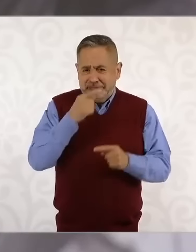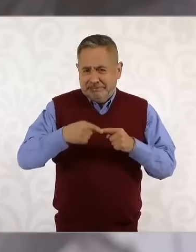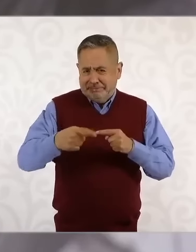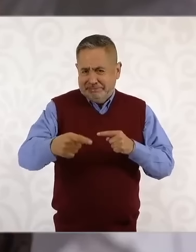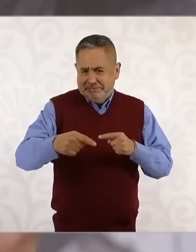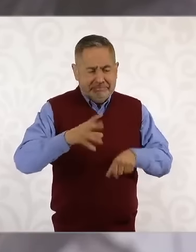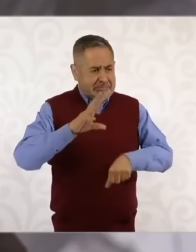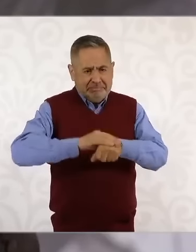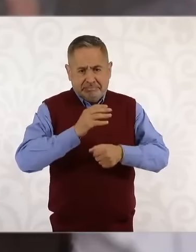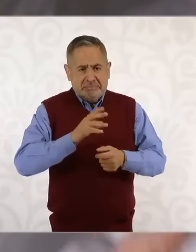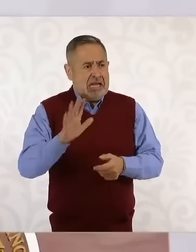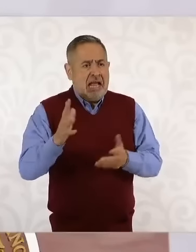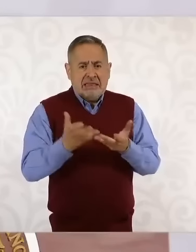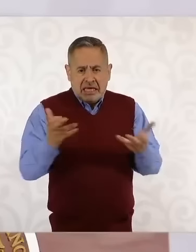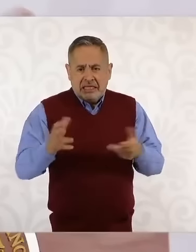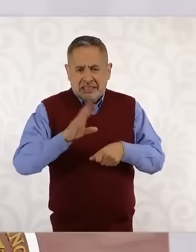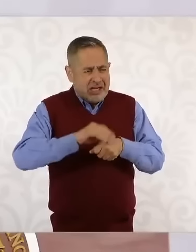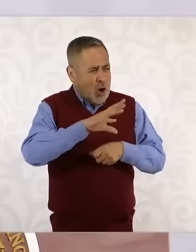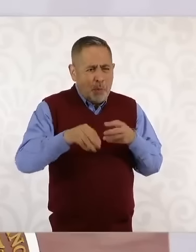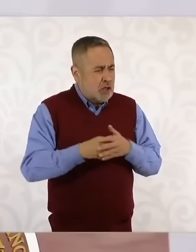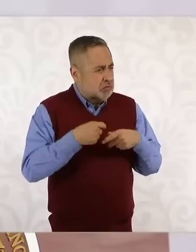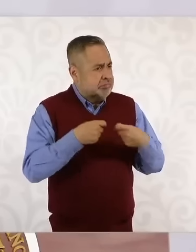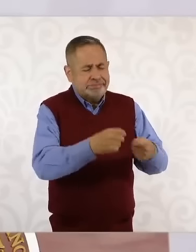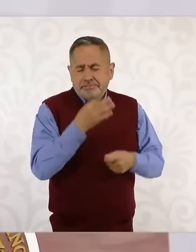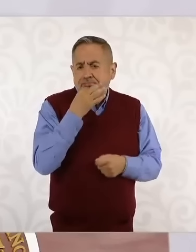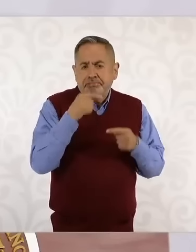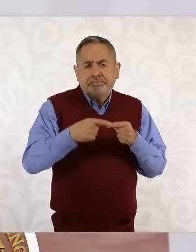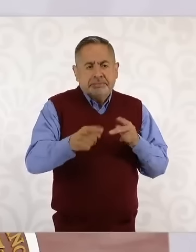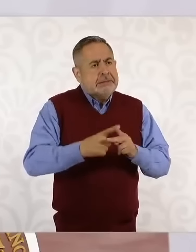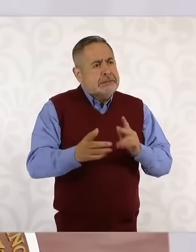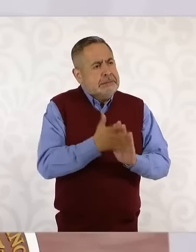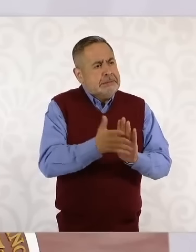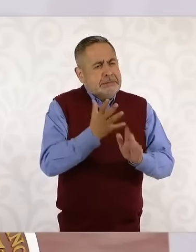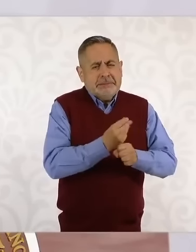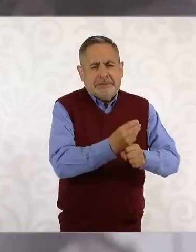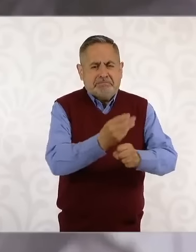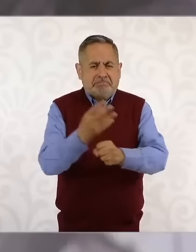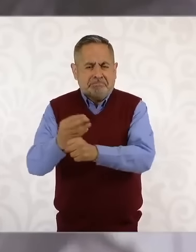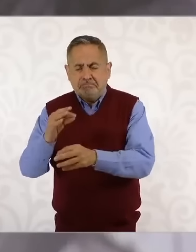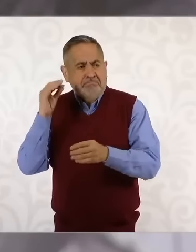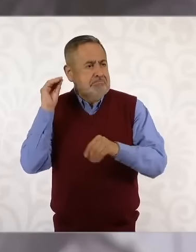cuentan con terrenos, con todos los permisos, o sea, ya eh eh el proceso es eh básicamente